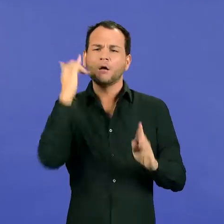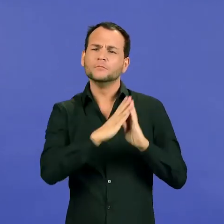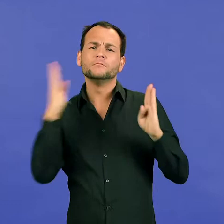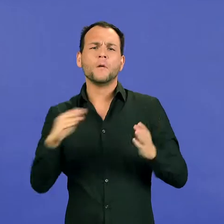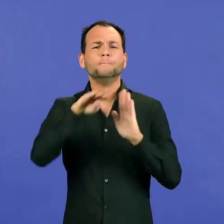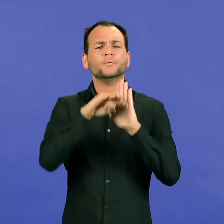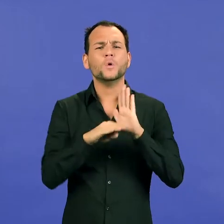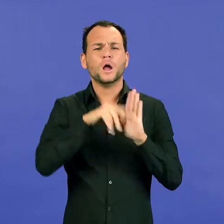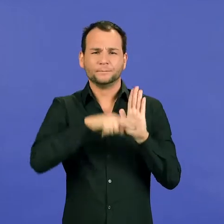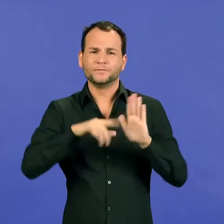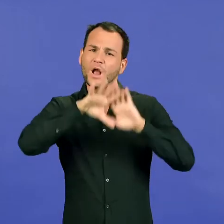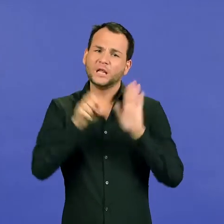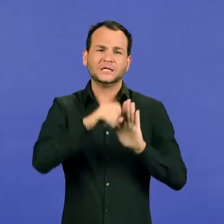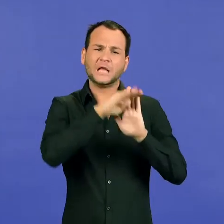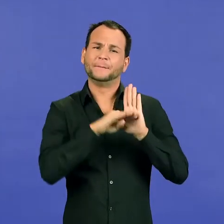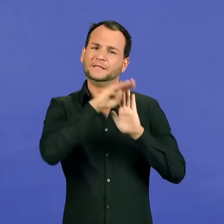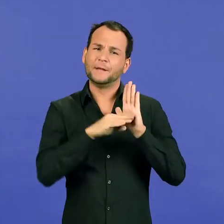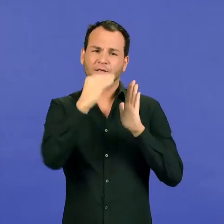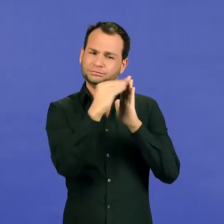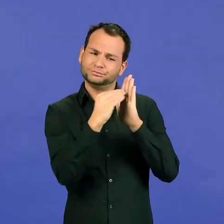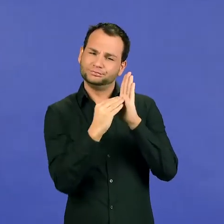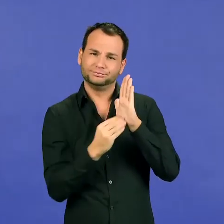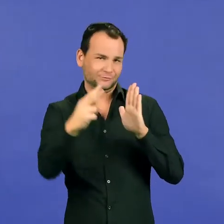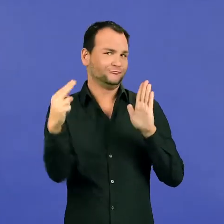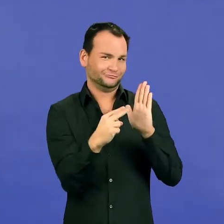Im Jahresprogramm finden Sie alle Termine.